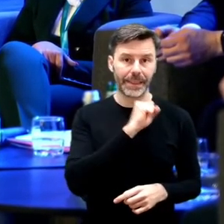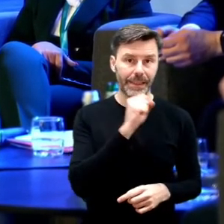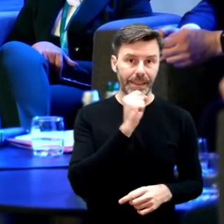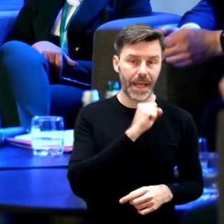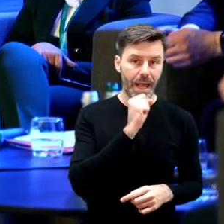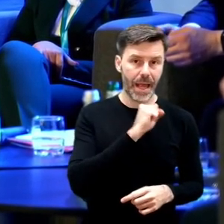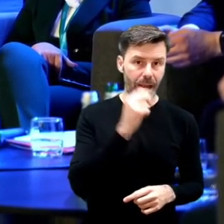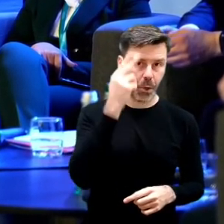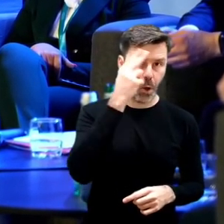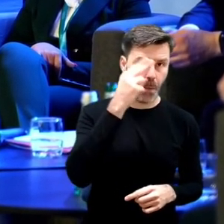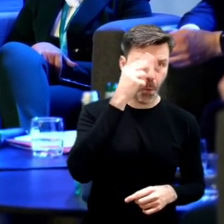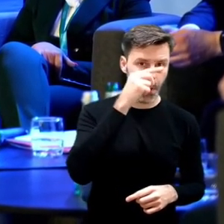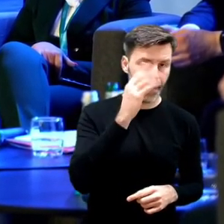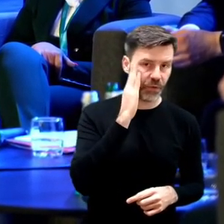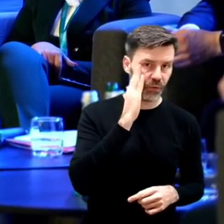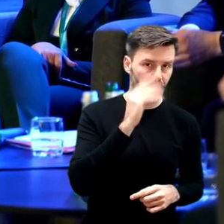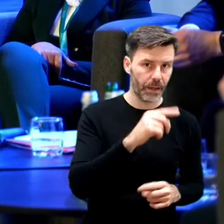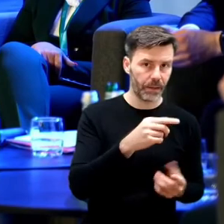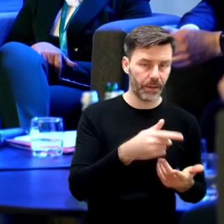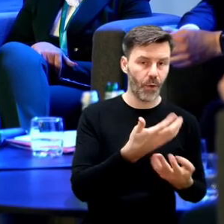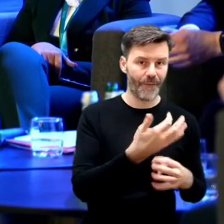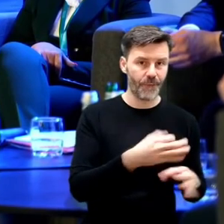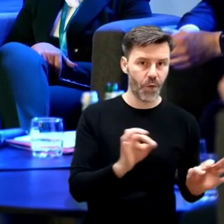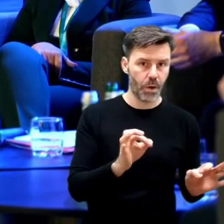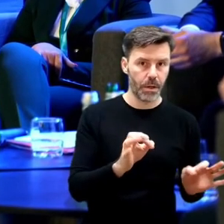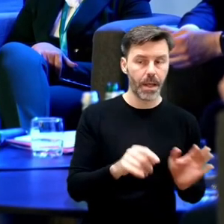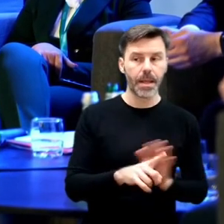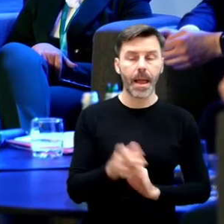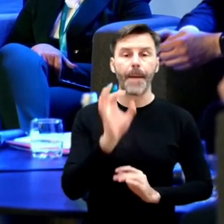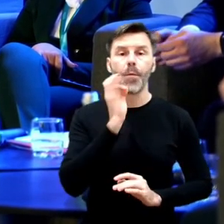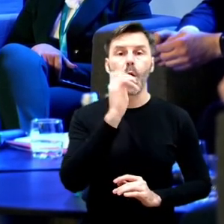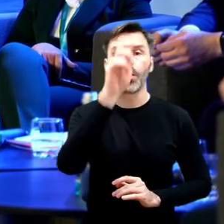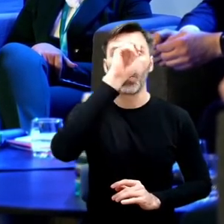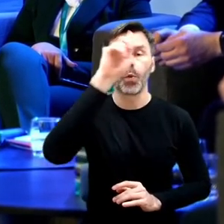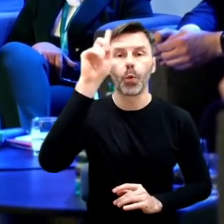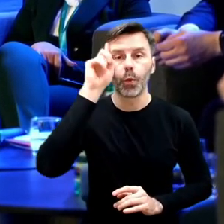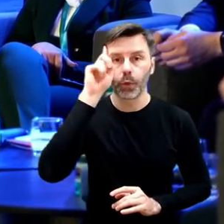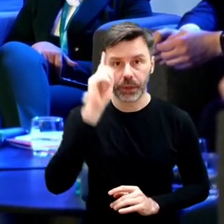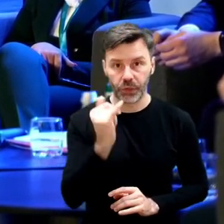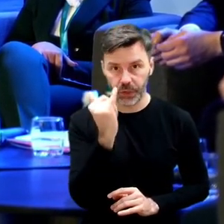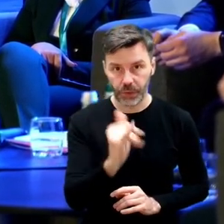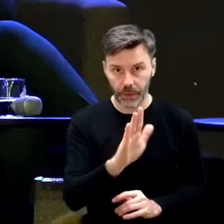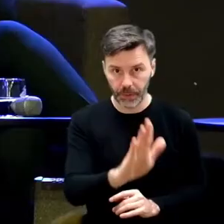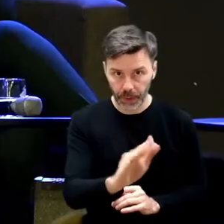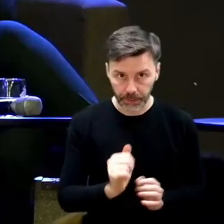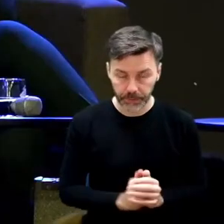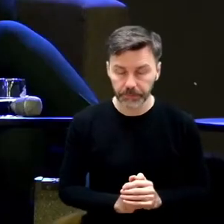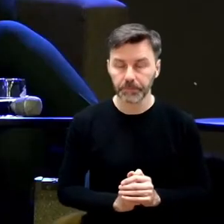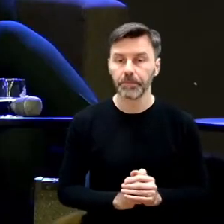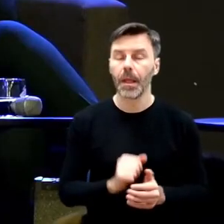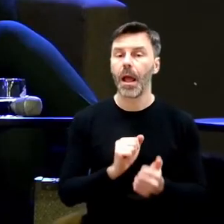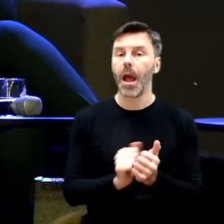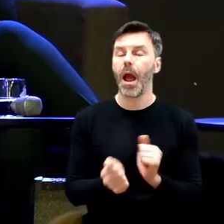Preferencje są dla młodych ludzimi z dziećmi i też preferencją dla tych, którzy otrzymują rekomendacje